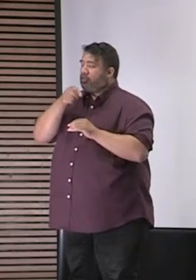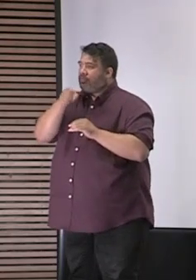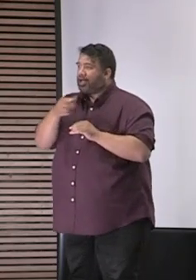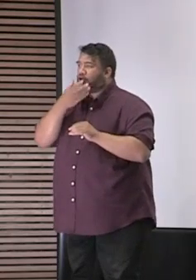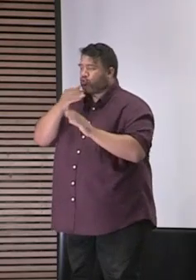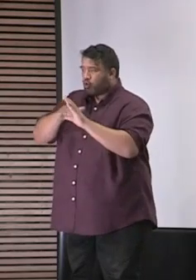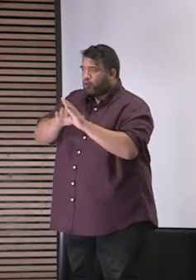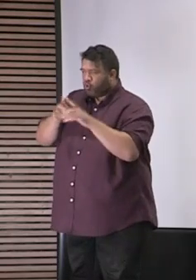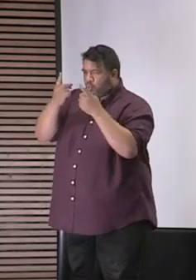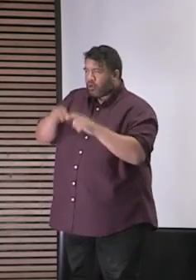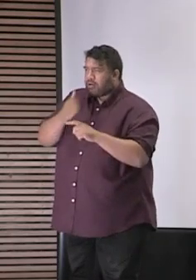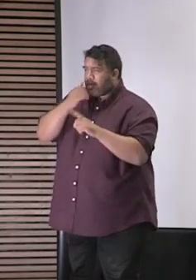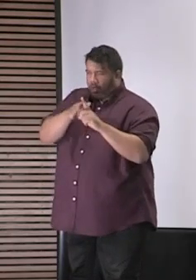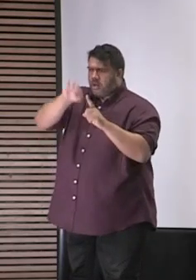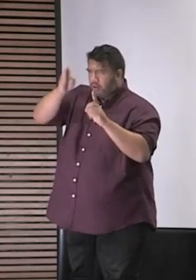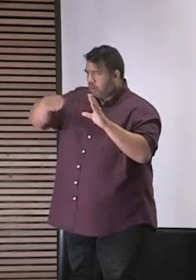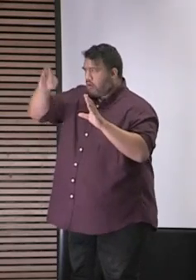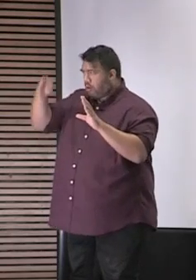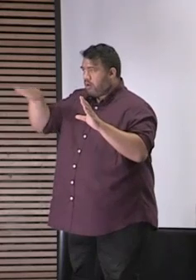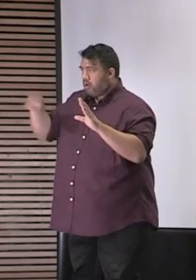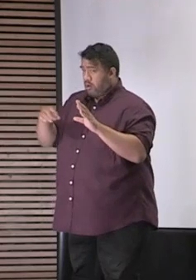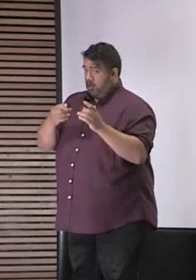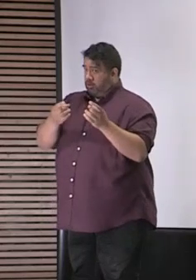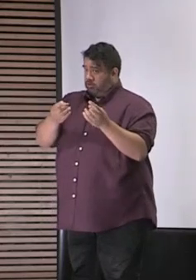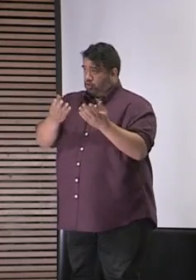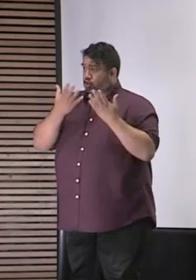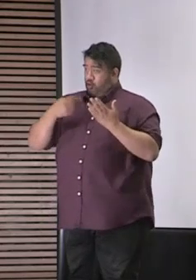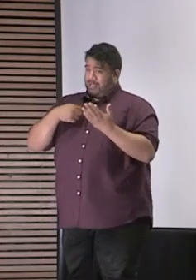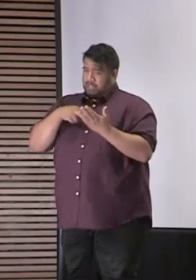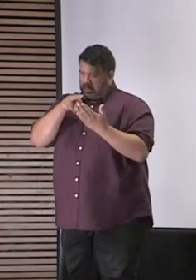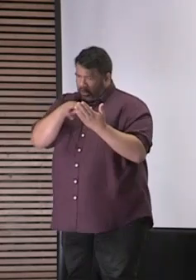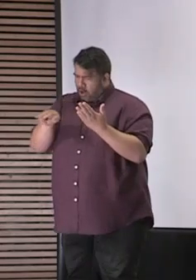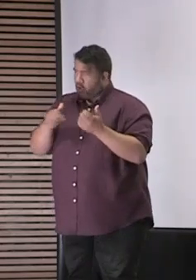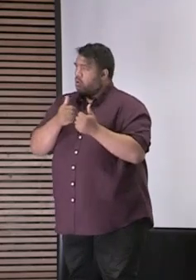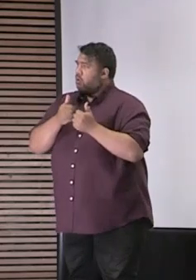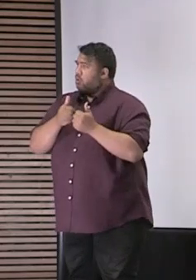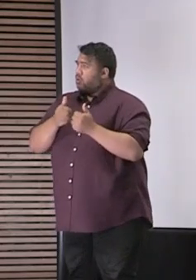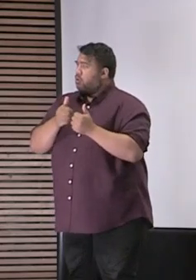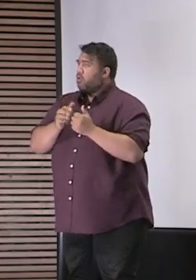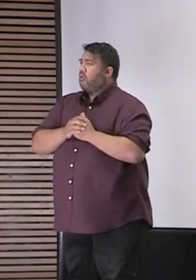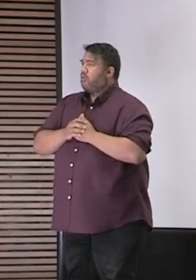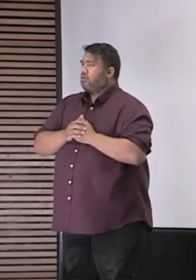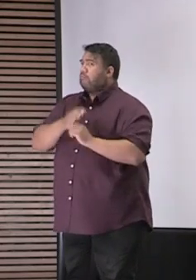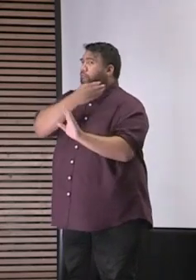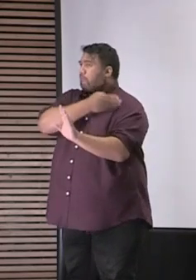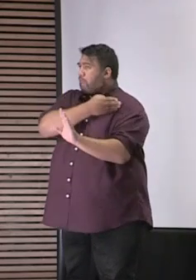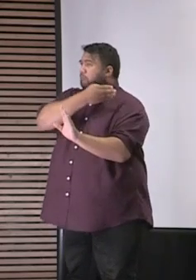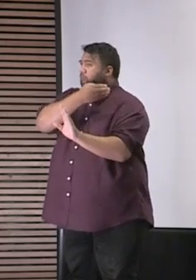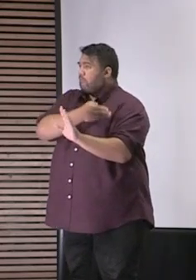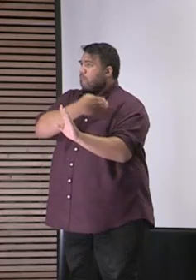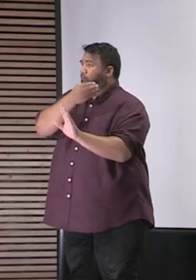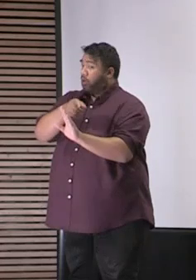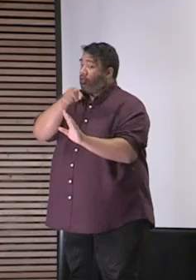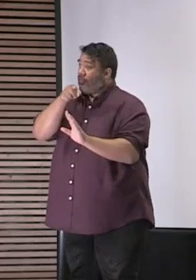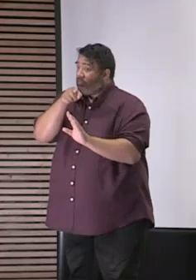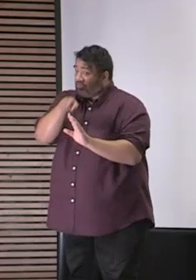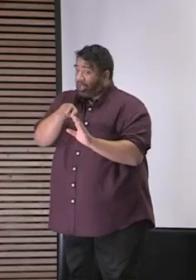de los modelos ha hecho